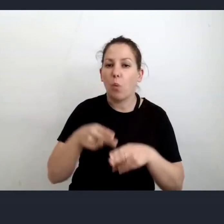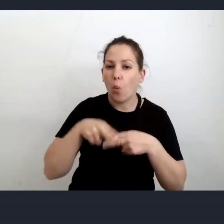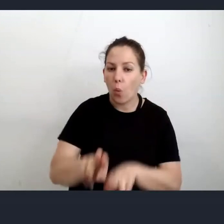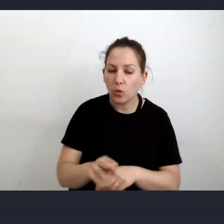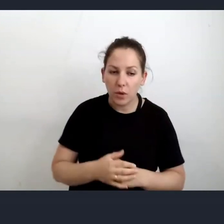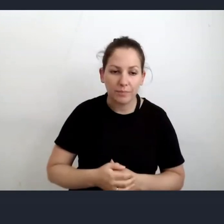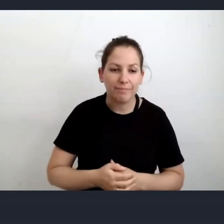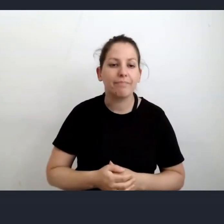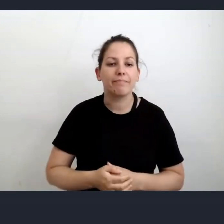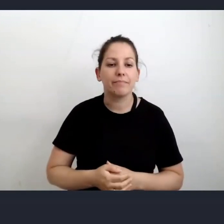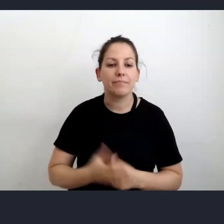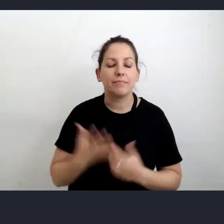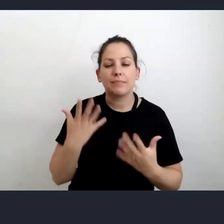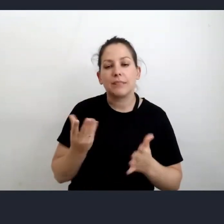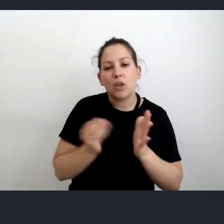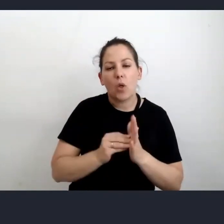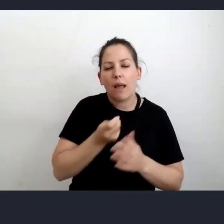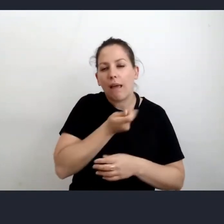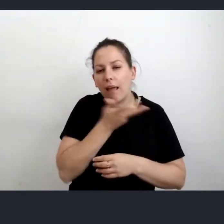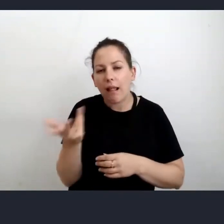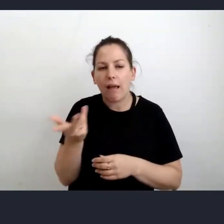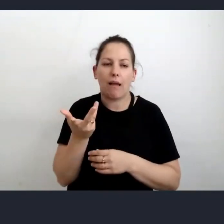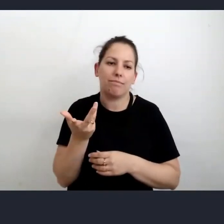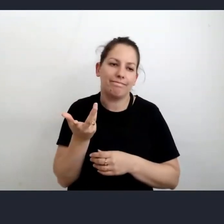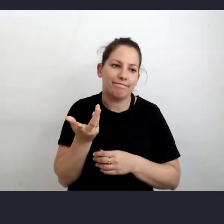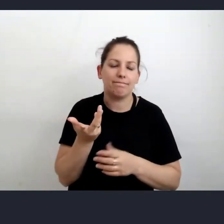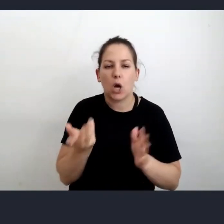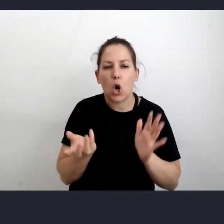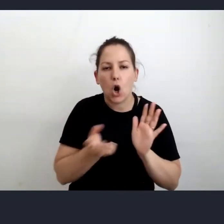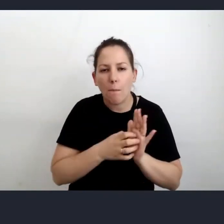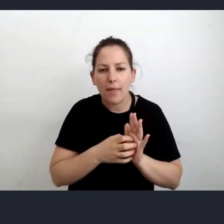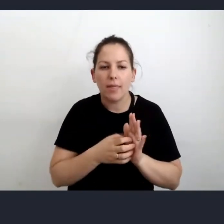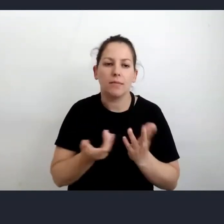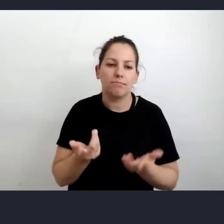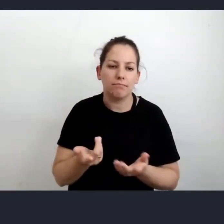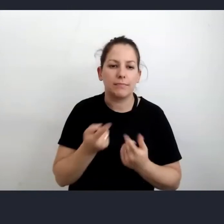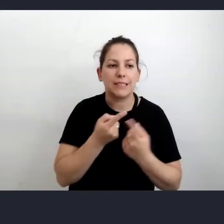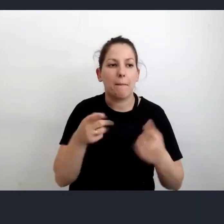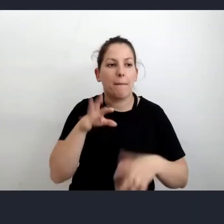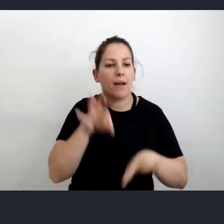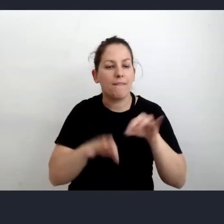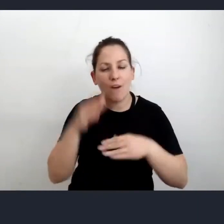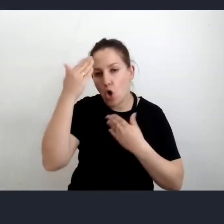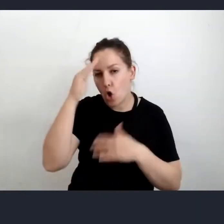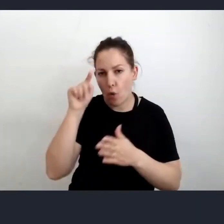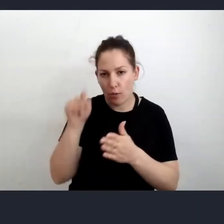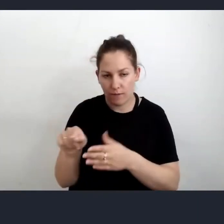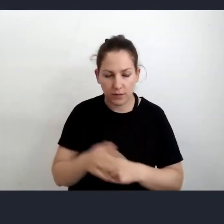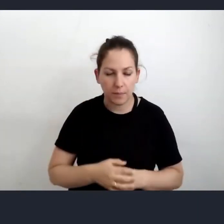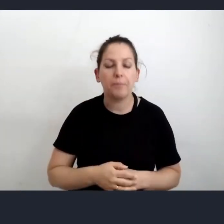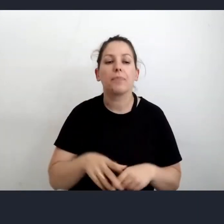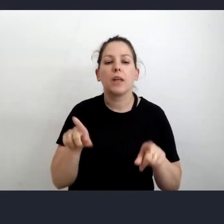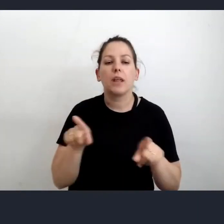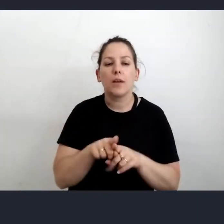Chcę dodać kilka słów komentarzy do samego Forum w Katowicach, a także do udziału w tych projektach,